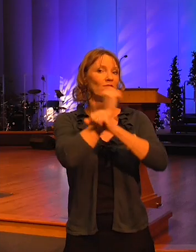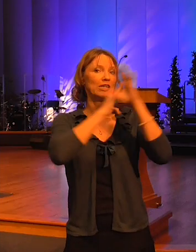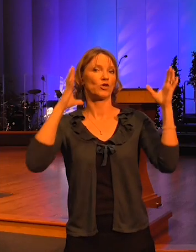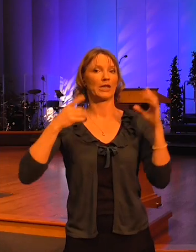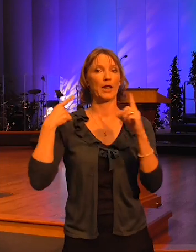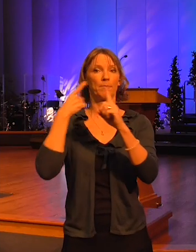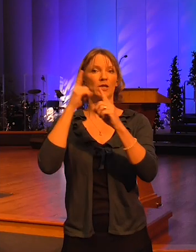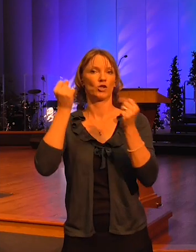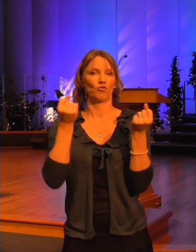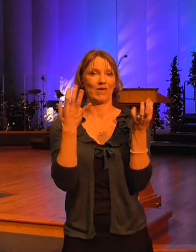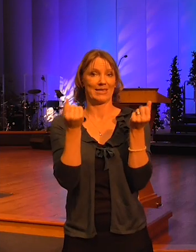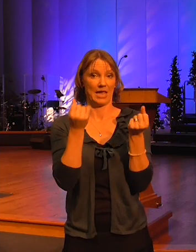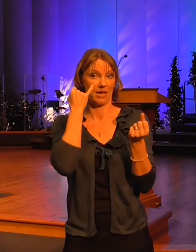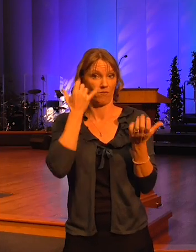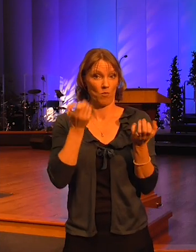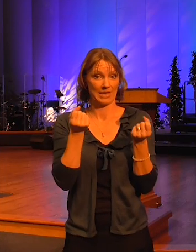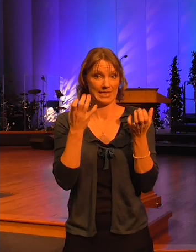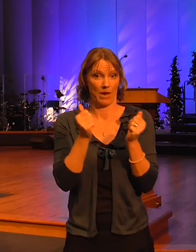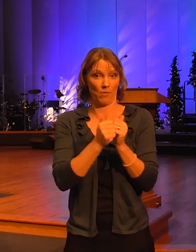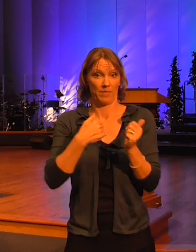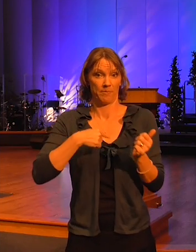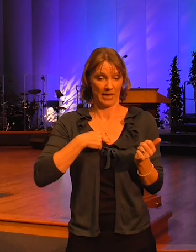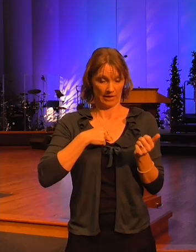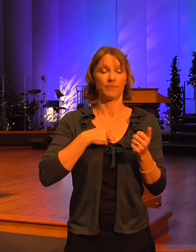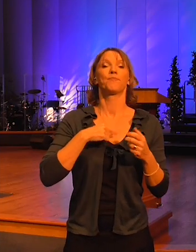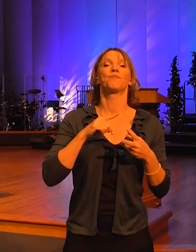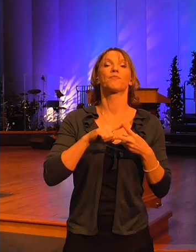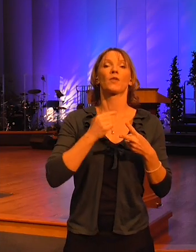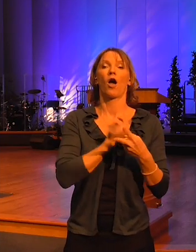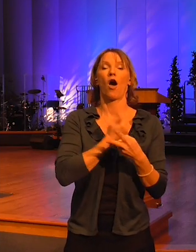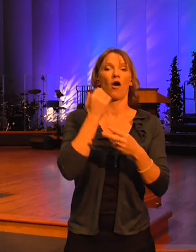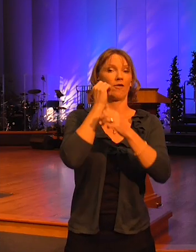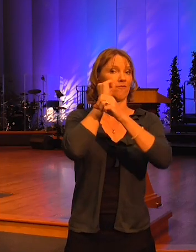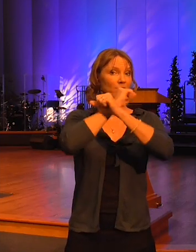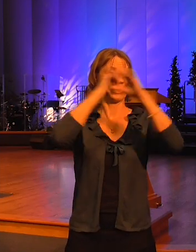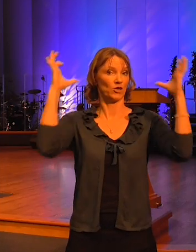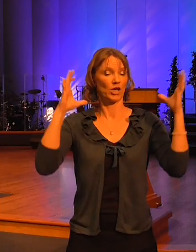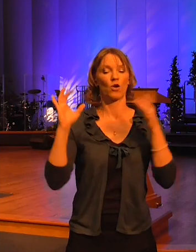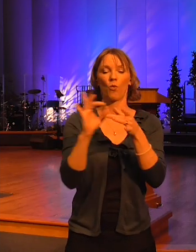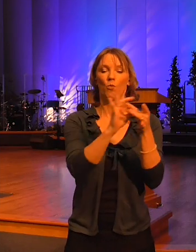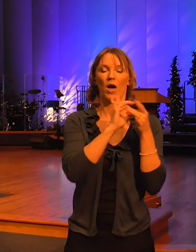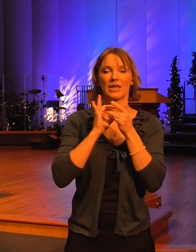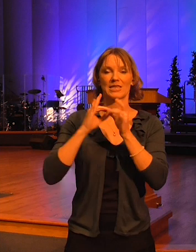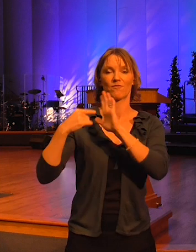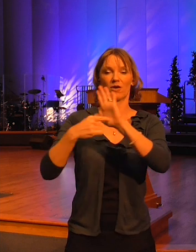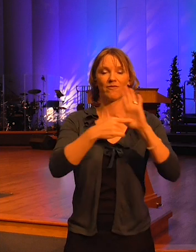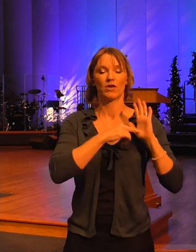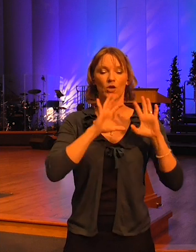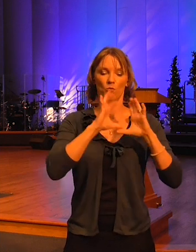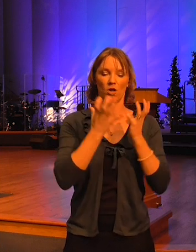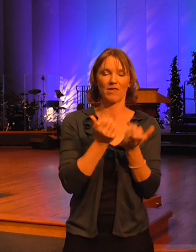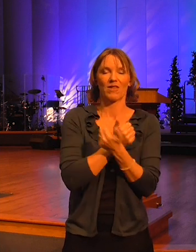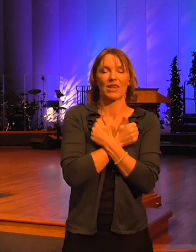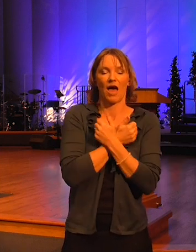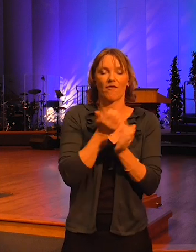decirlo conmigo, dice así: nuestra visión, la Unidad, reveló un mundo de amor paz